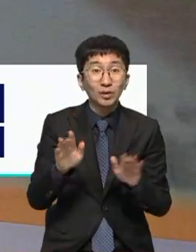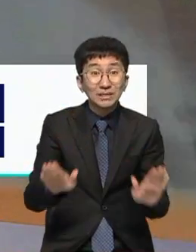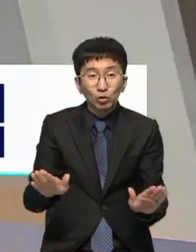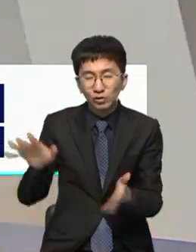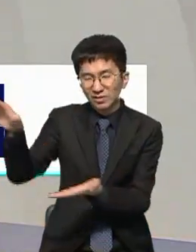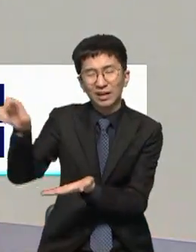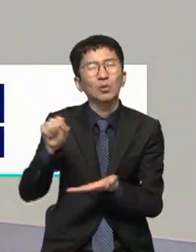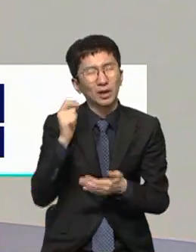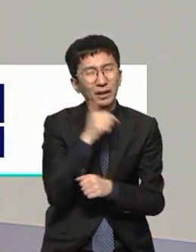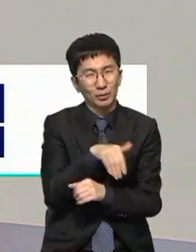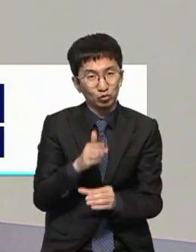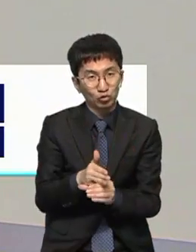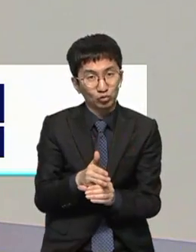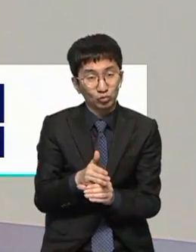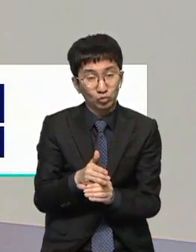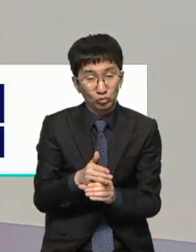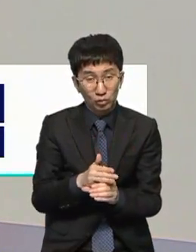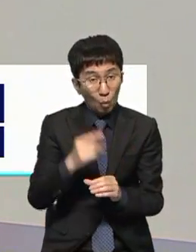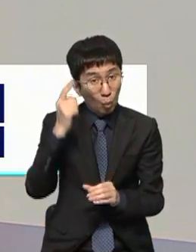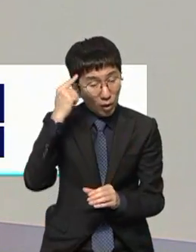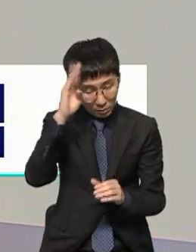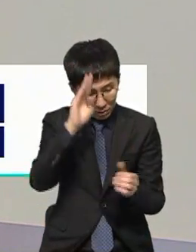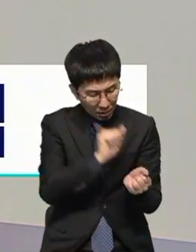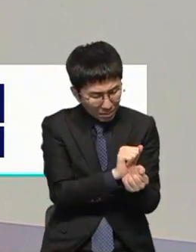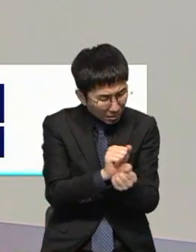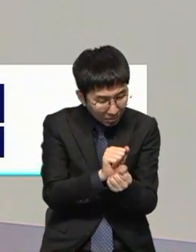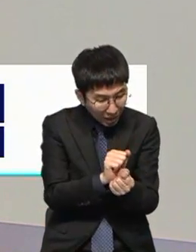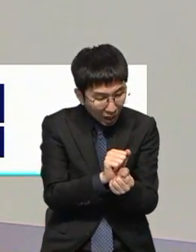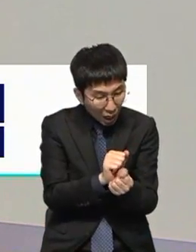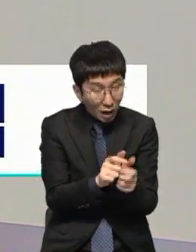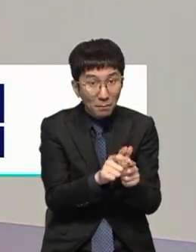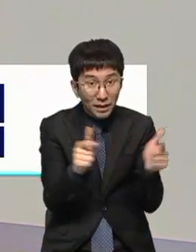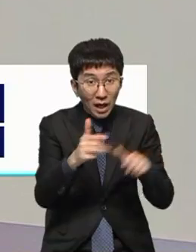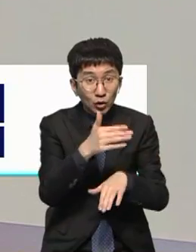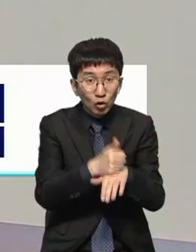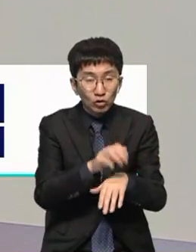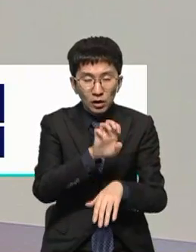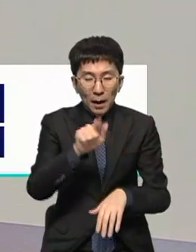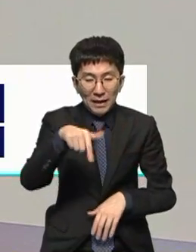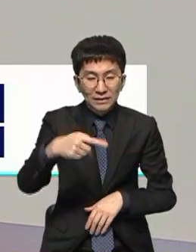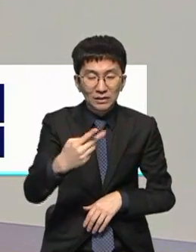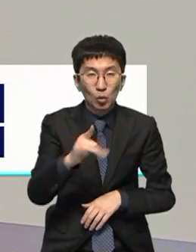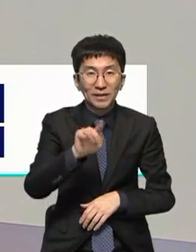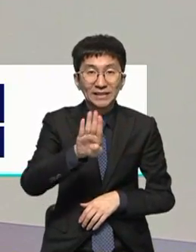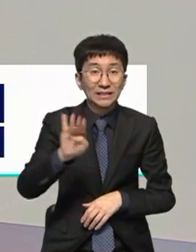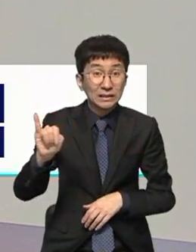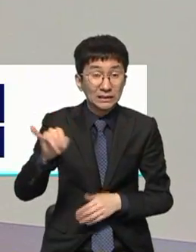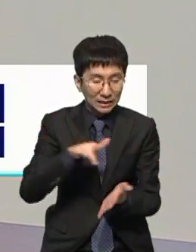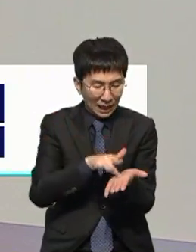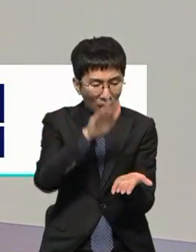최근 확진자가 빠르게 늘면서 기존에 있던 치료제 팍스로비드의 물량이 얼마 남지 않아서입니다.